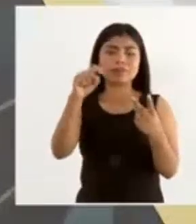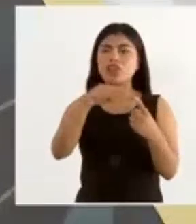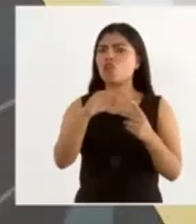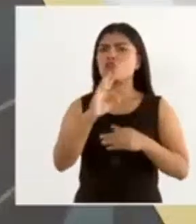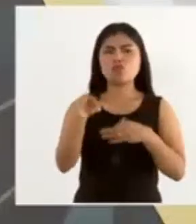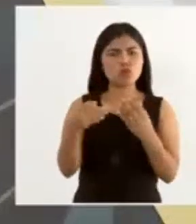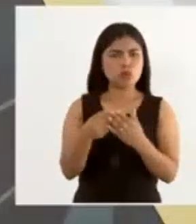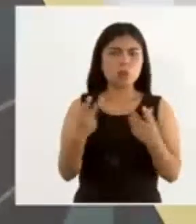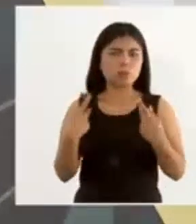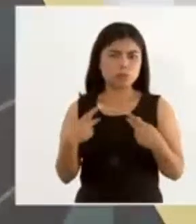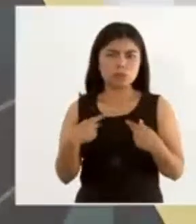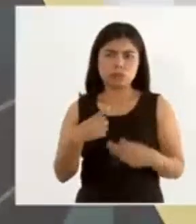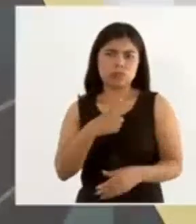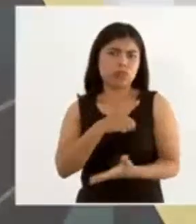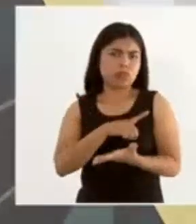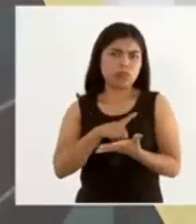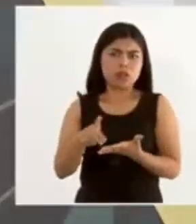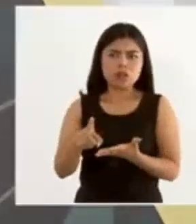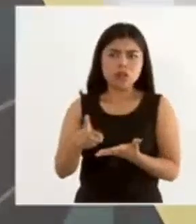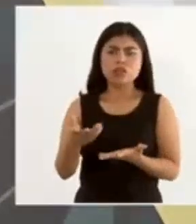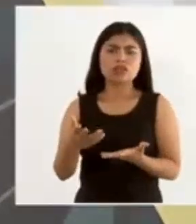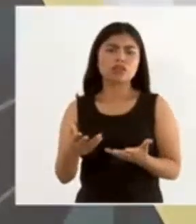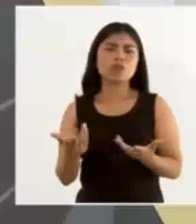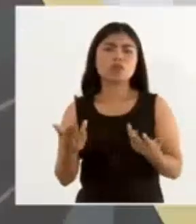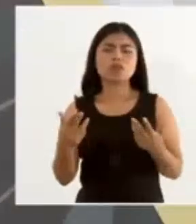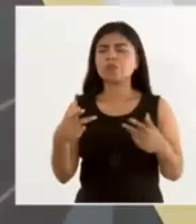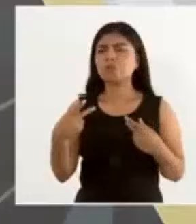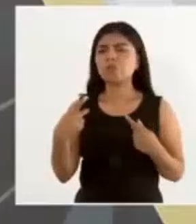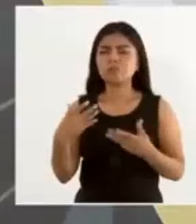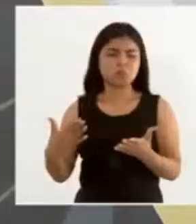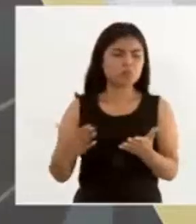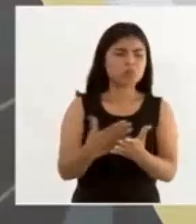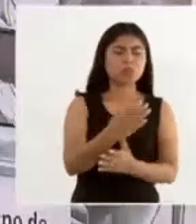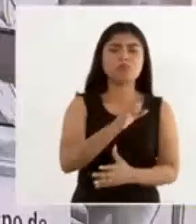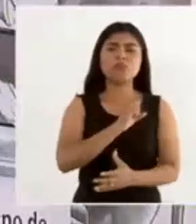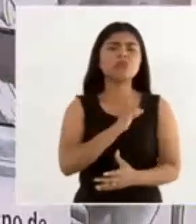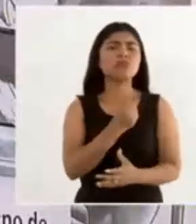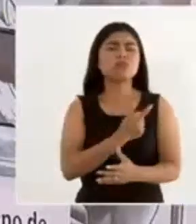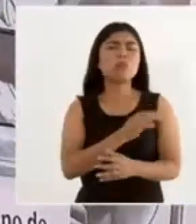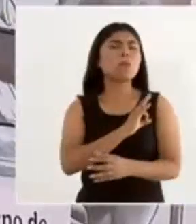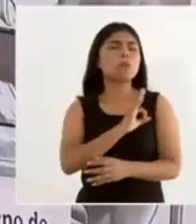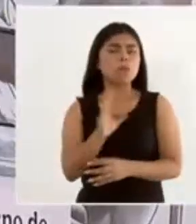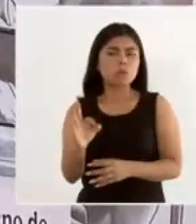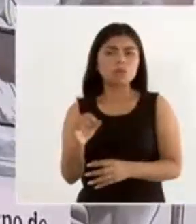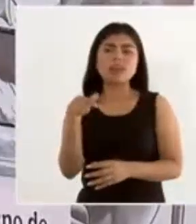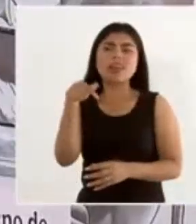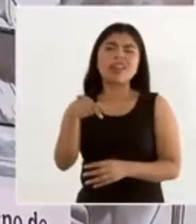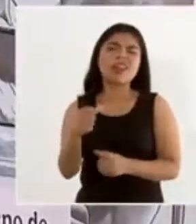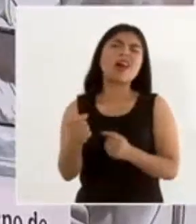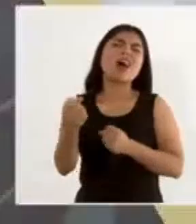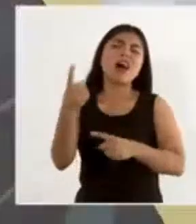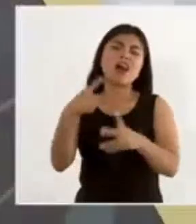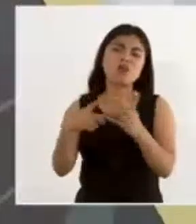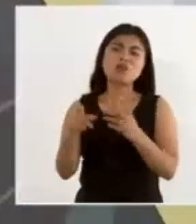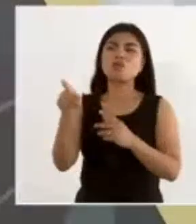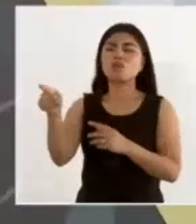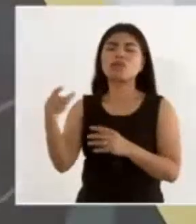tienen derecho a que principalmente son aquellos que trabajan en empresas privadas, aunque no